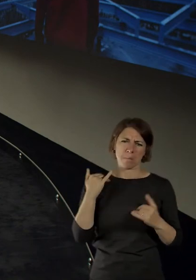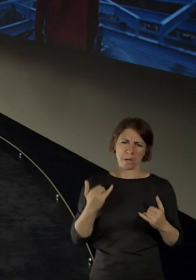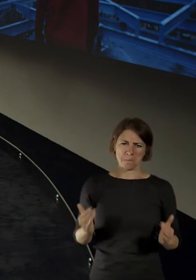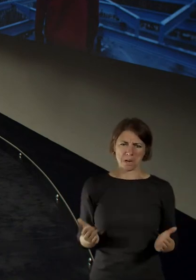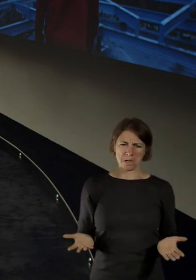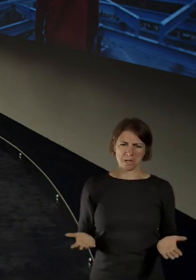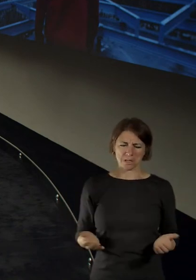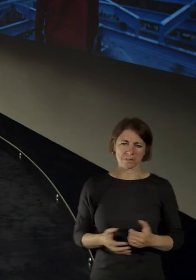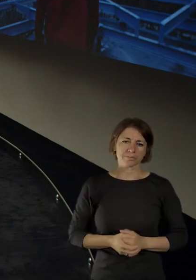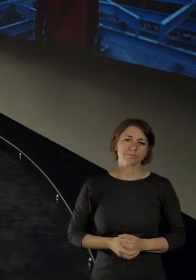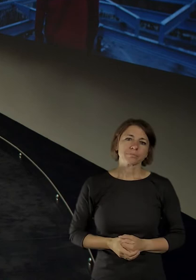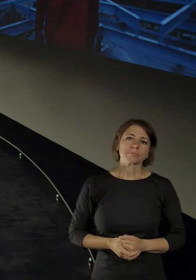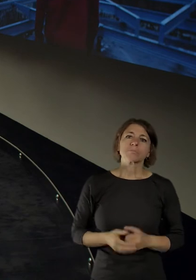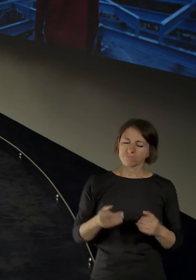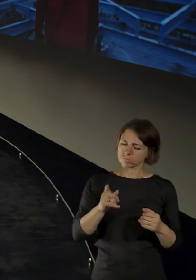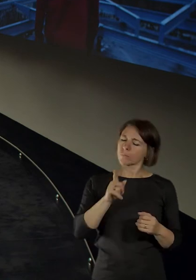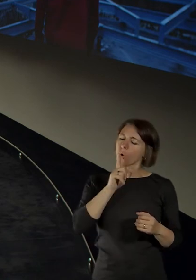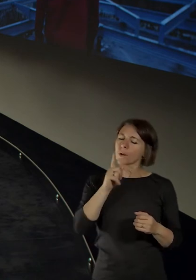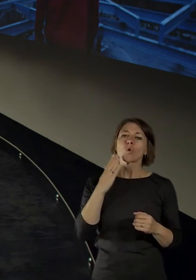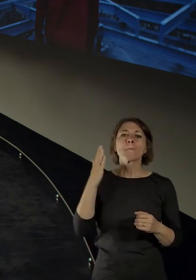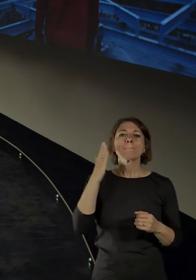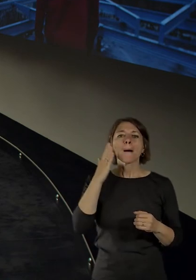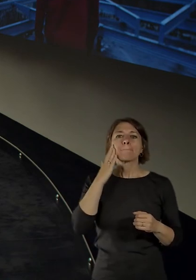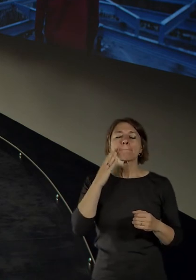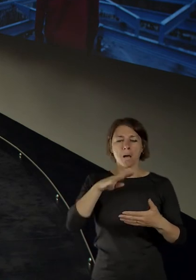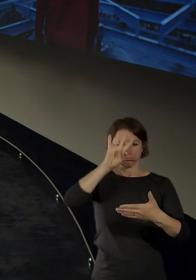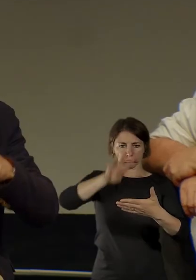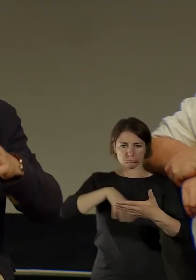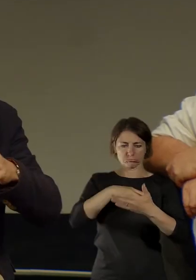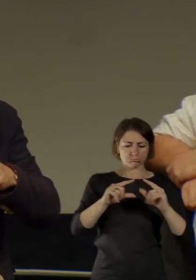Je to tak. Každý čtverec je samostatná plocha výškové regulace. To je termín definovaný